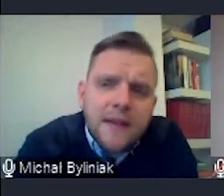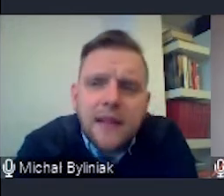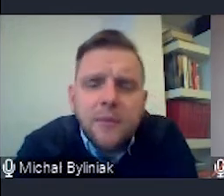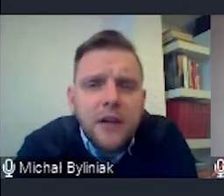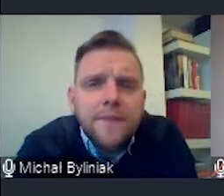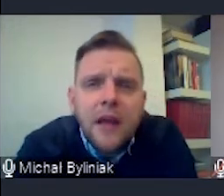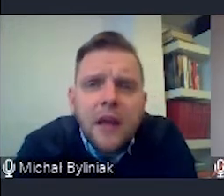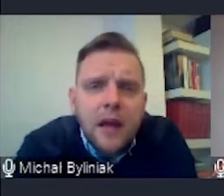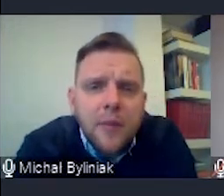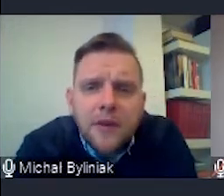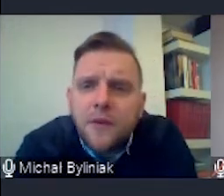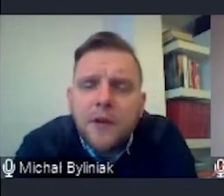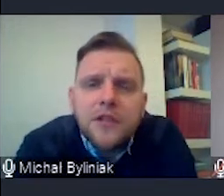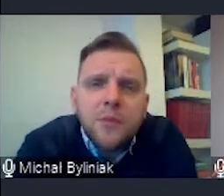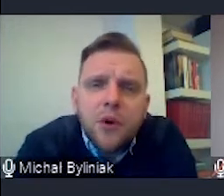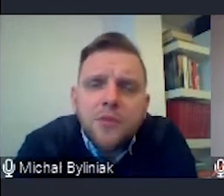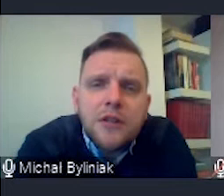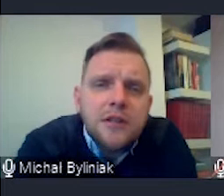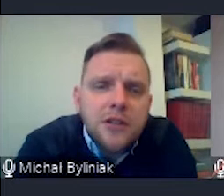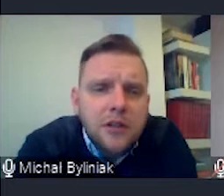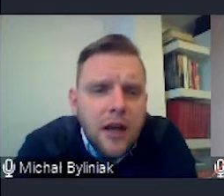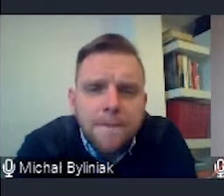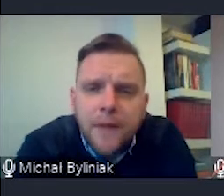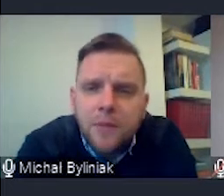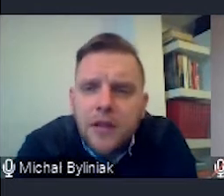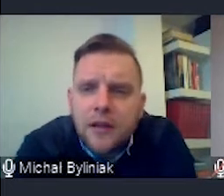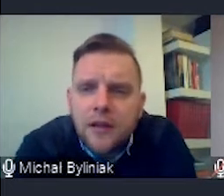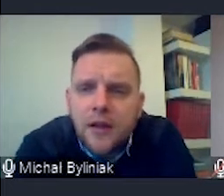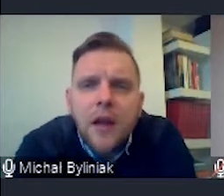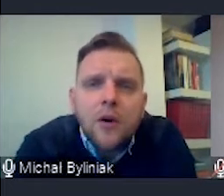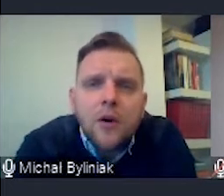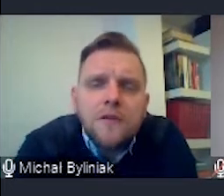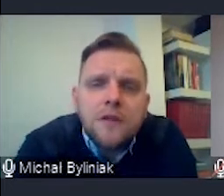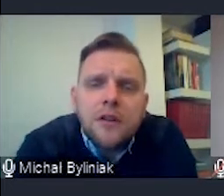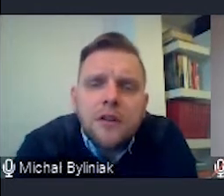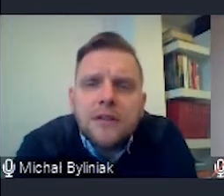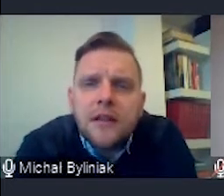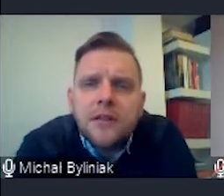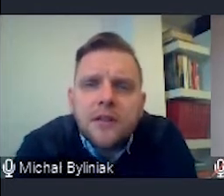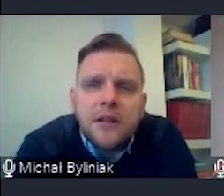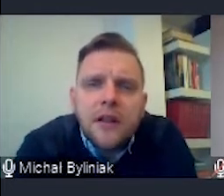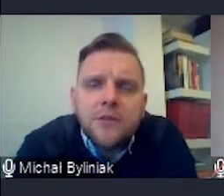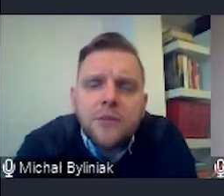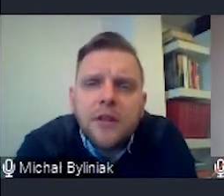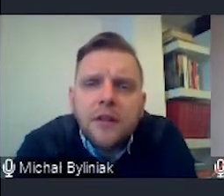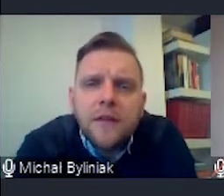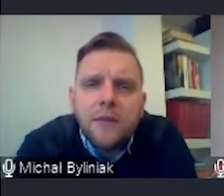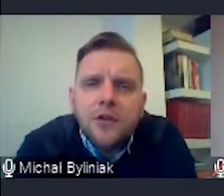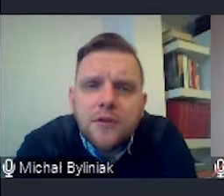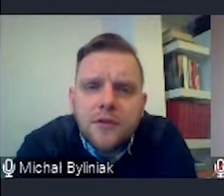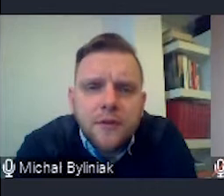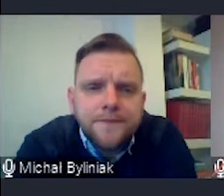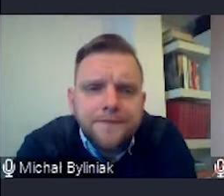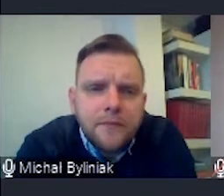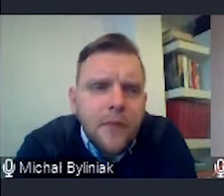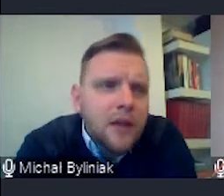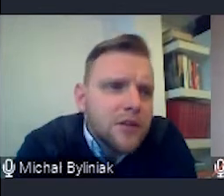a następnie Państwo mają sporą przestrzeń na pytania. Oczywiście jeżeli chcecie zadawać pytania na bieżąco,